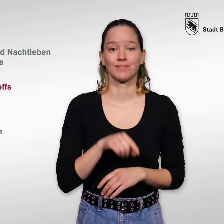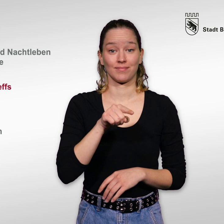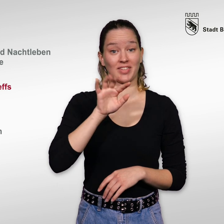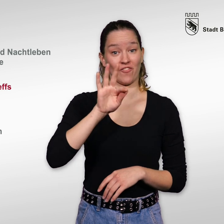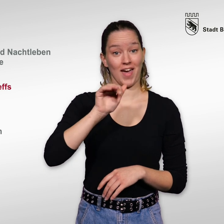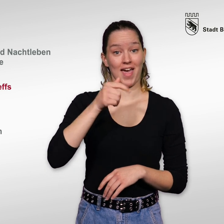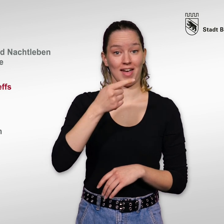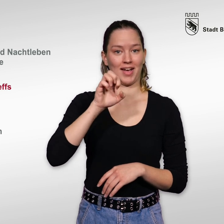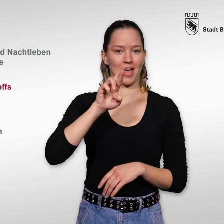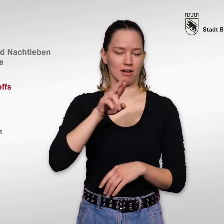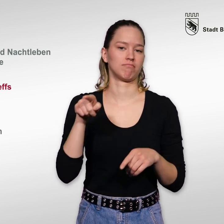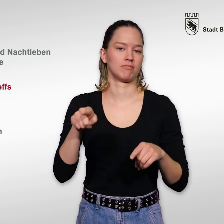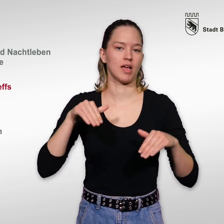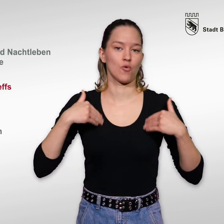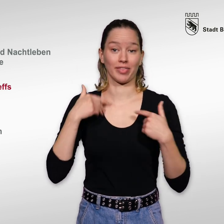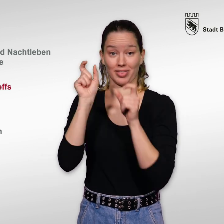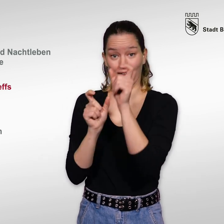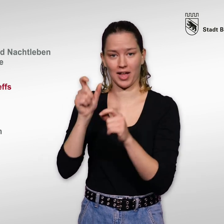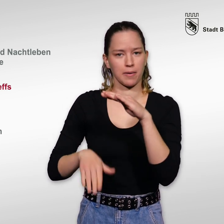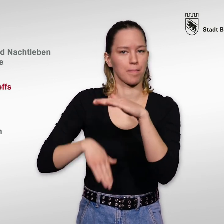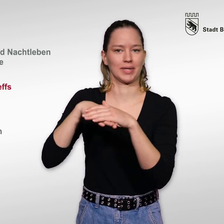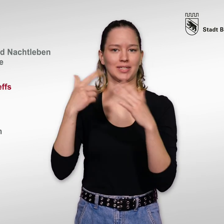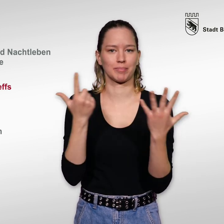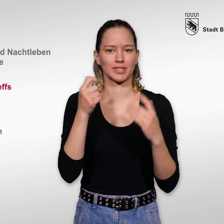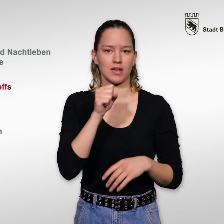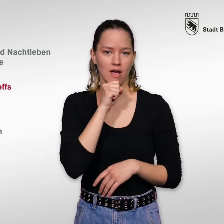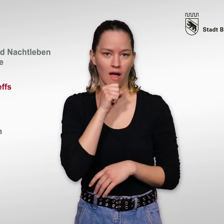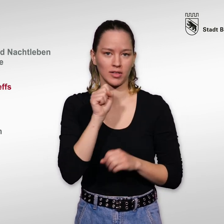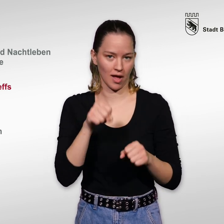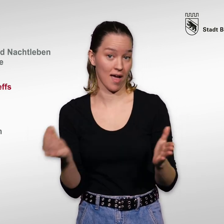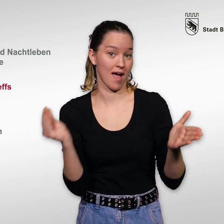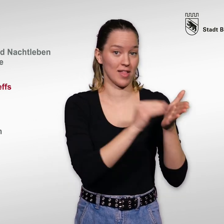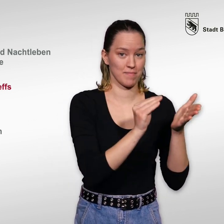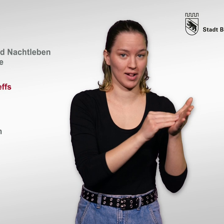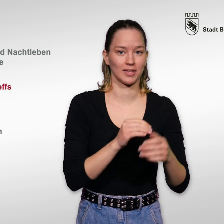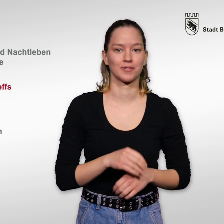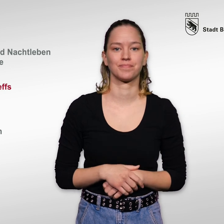Beim Fäger können sich Jugendliche bis 17 Jahren anmelden.